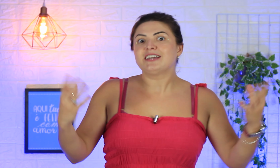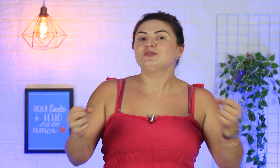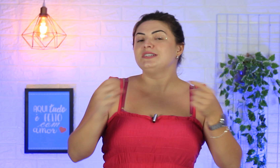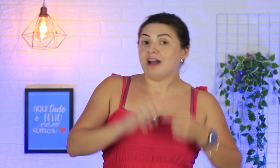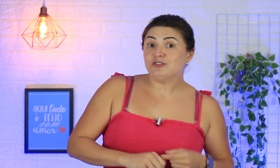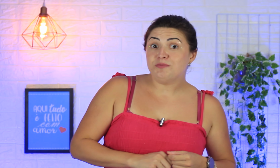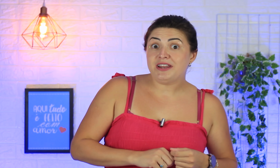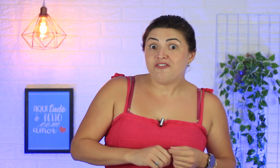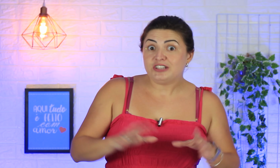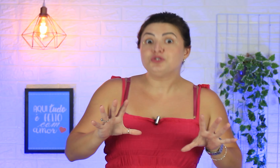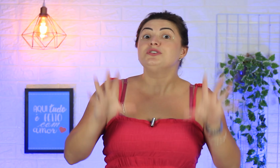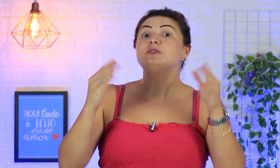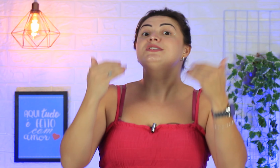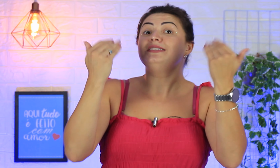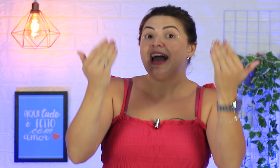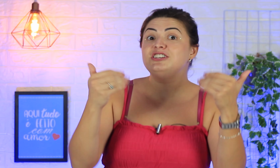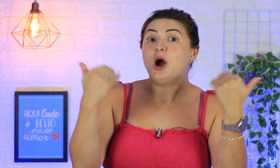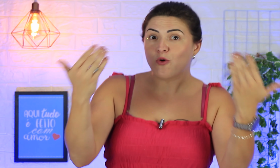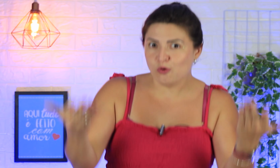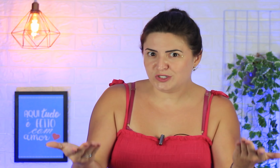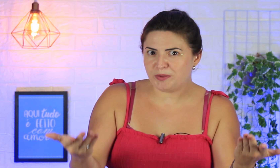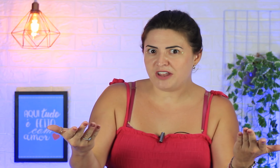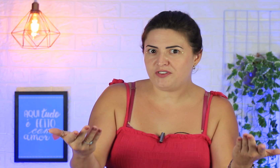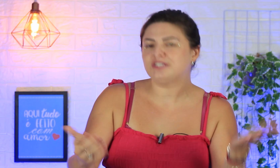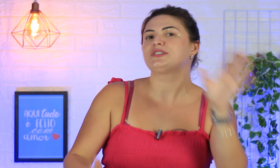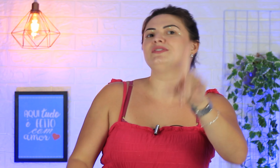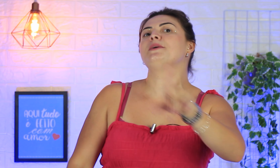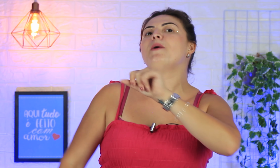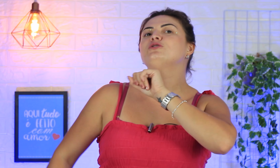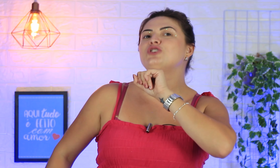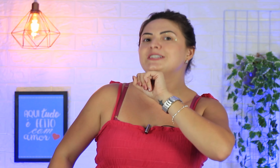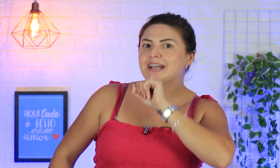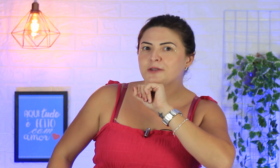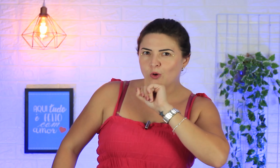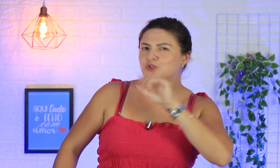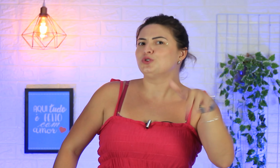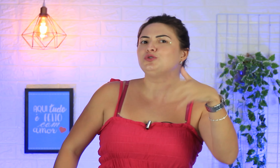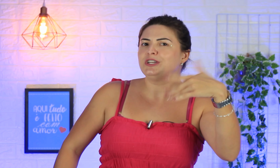aqui o sinal de benefício e os sinais de alguns benefícios que você pode utilizar com o surdo